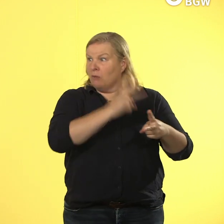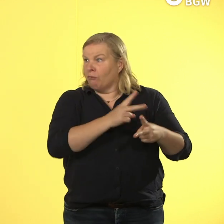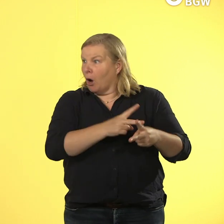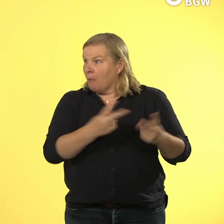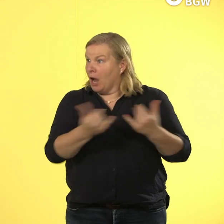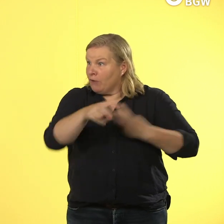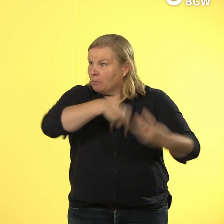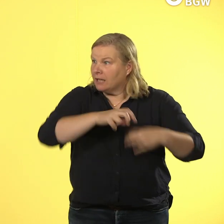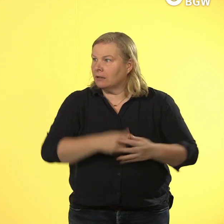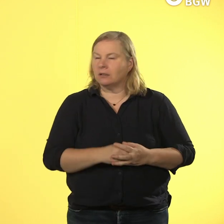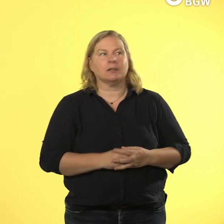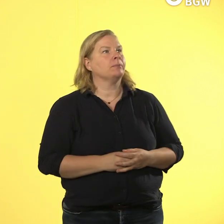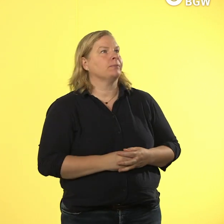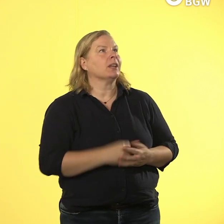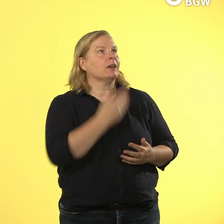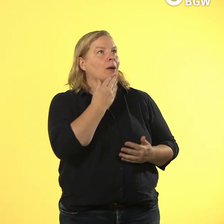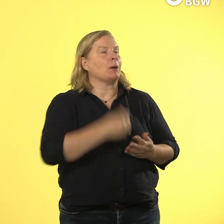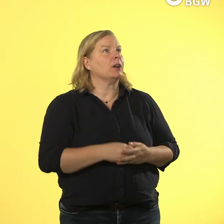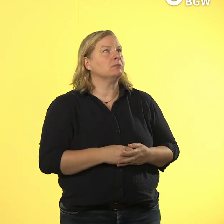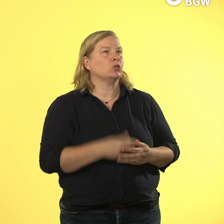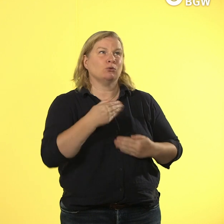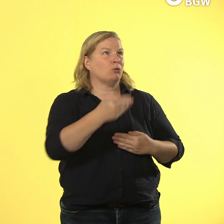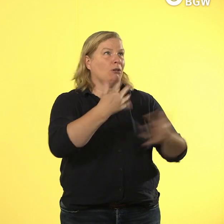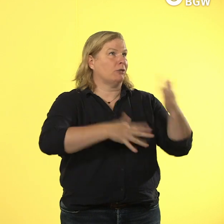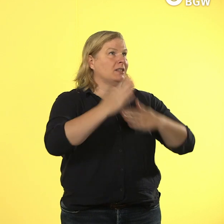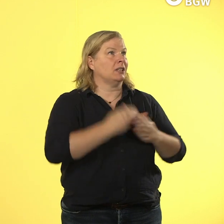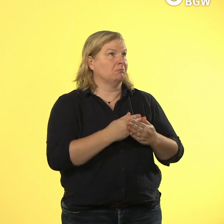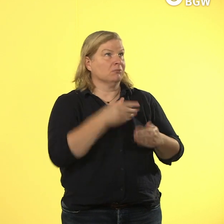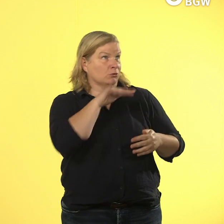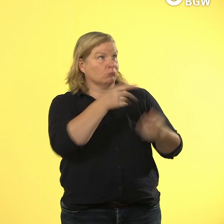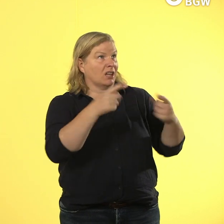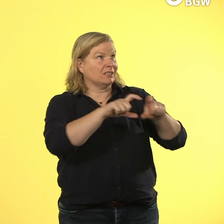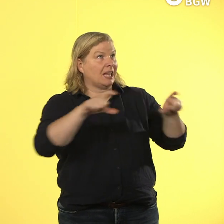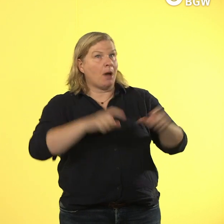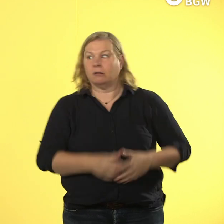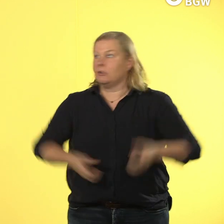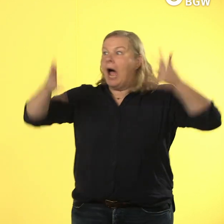"Nein", und ich bin hochaktiviert und nehme das mit nach Hause. Wir können, das ist ja das Problem,